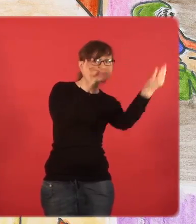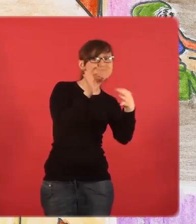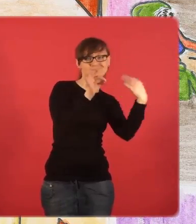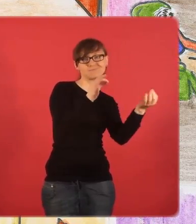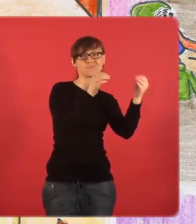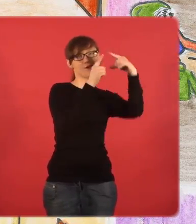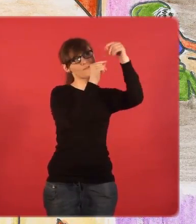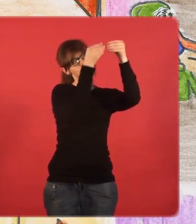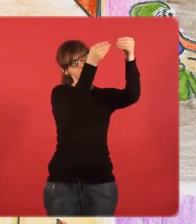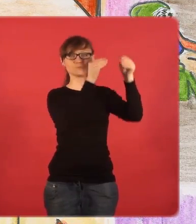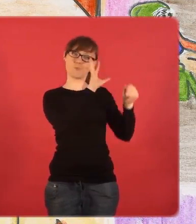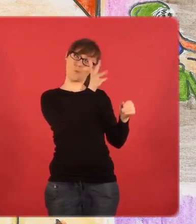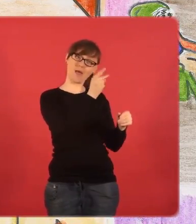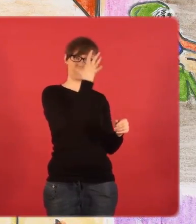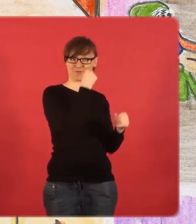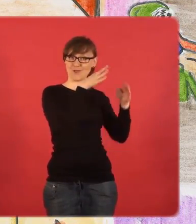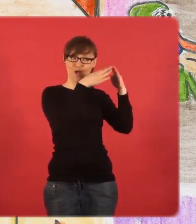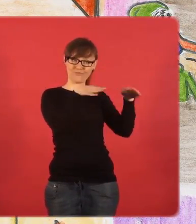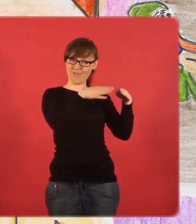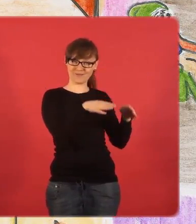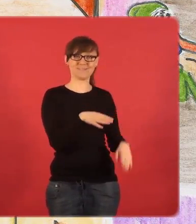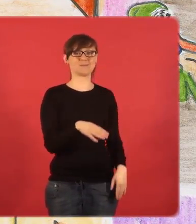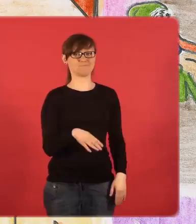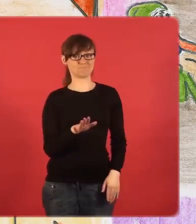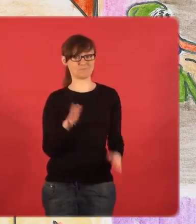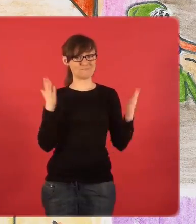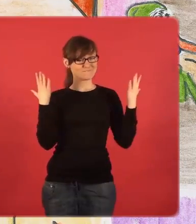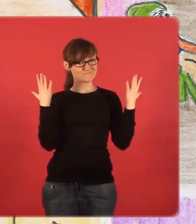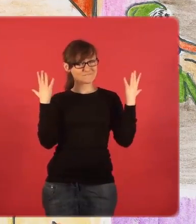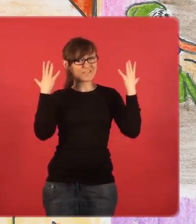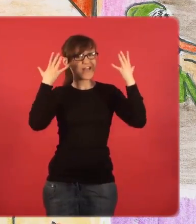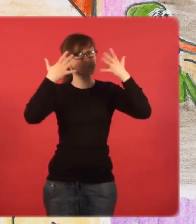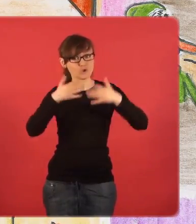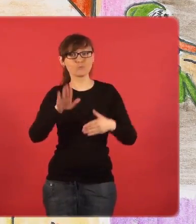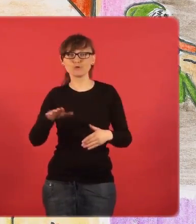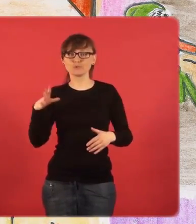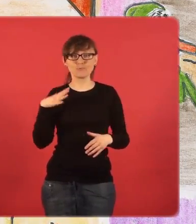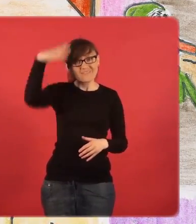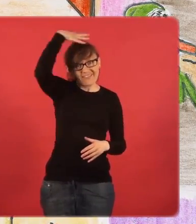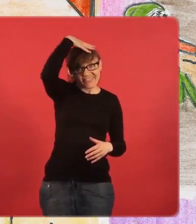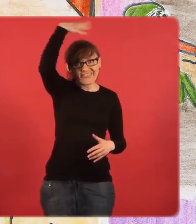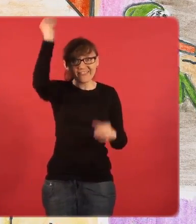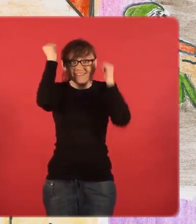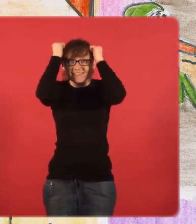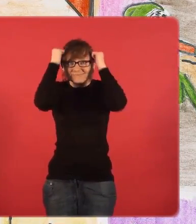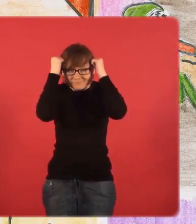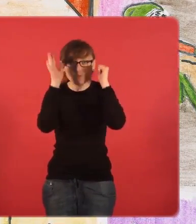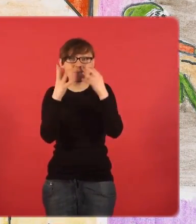Choinka wyglądała pięknie. Kiedy zrobiło się ciemno dzieci włożyli czerwone czapeczki krasnoludków.